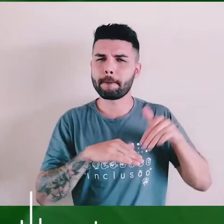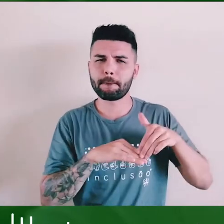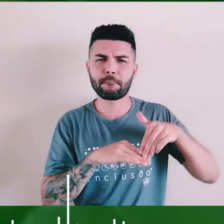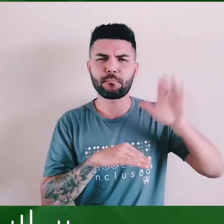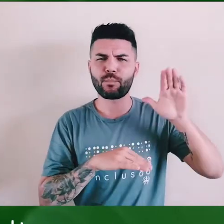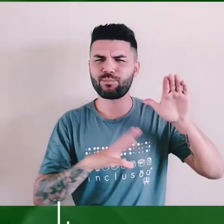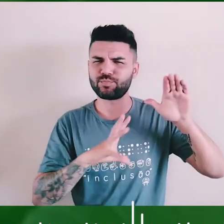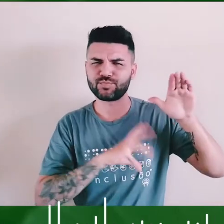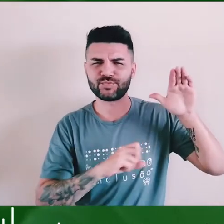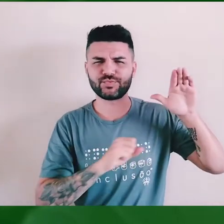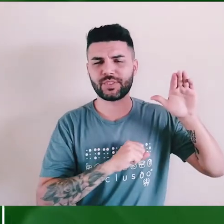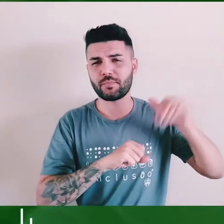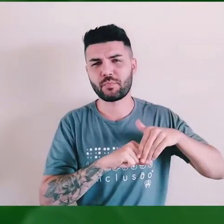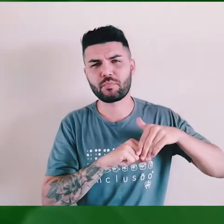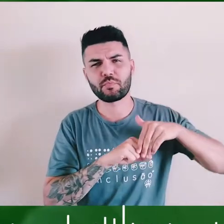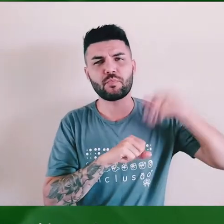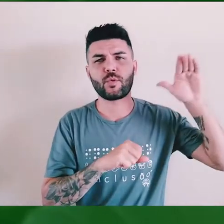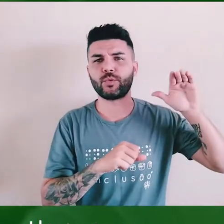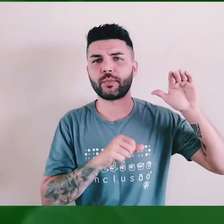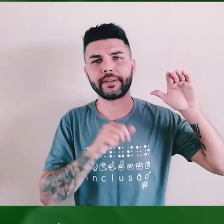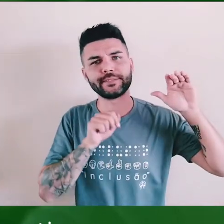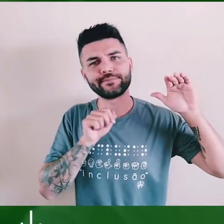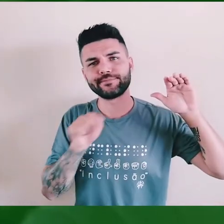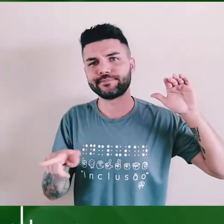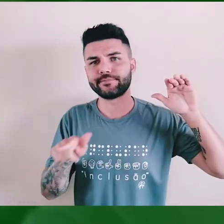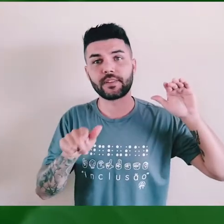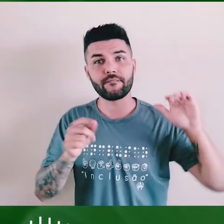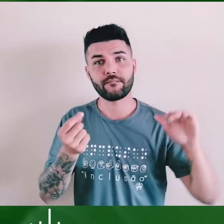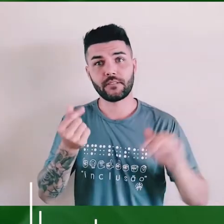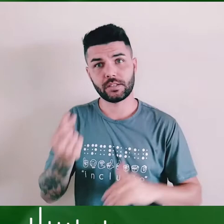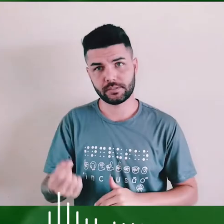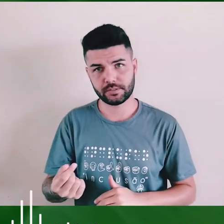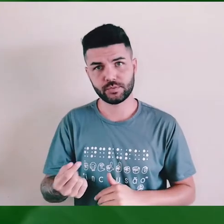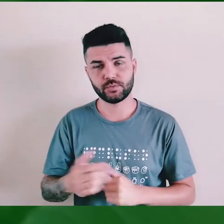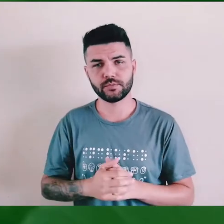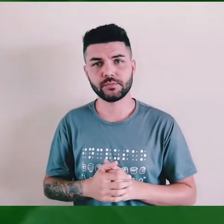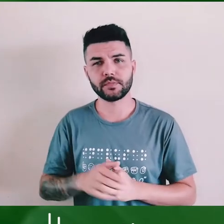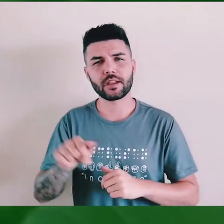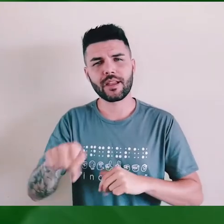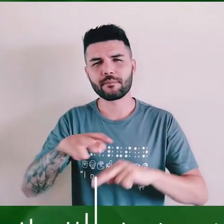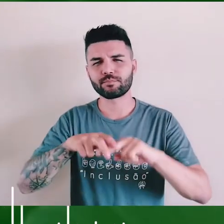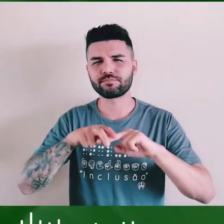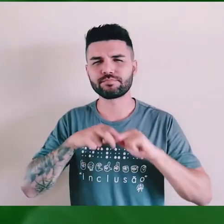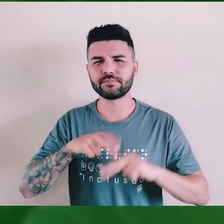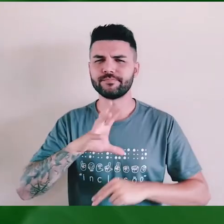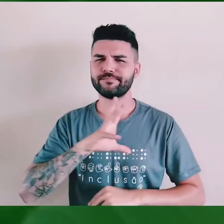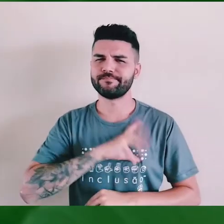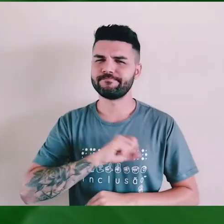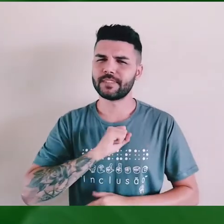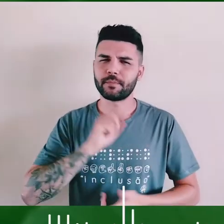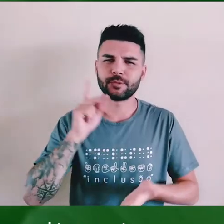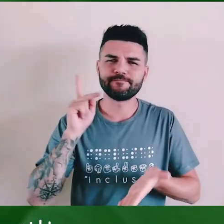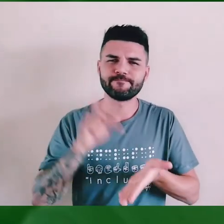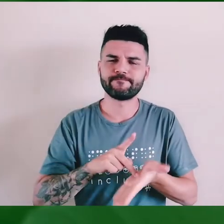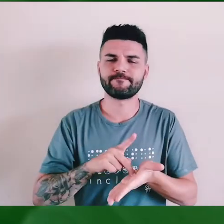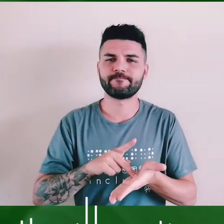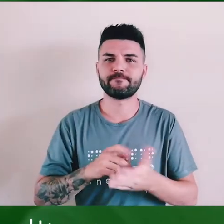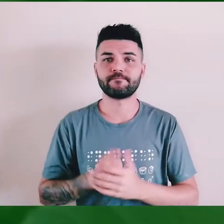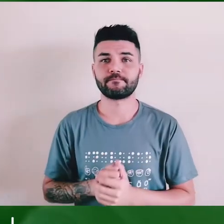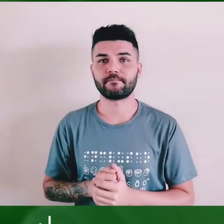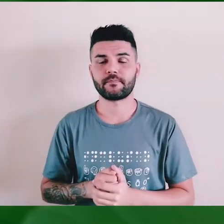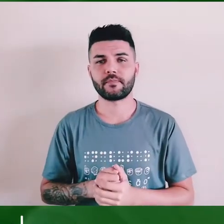muito mais do que fazer para ganhar dinheiro. Você vai fazer por amor, e aí fazendo isso,